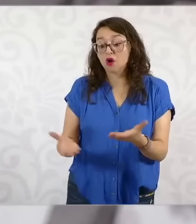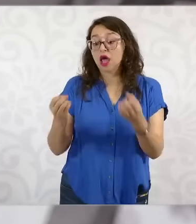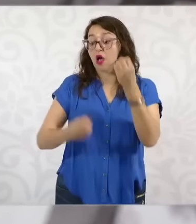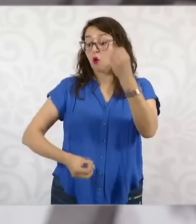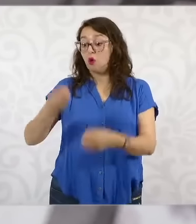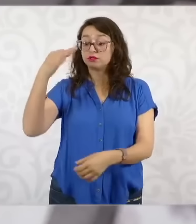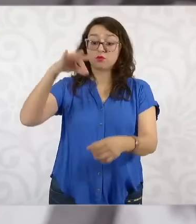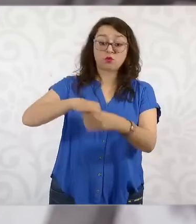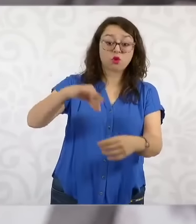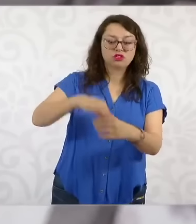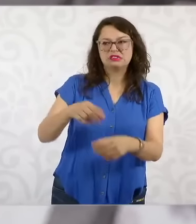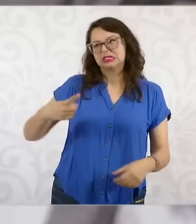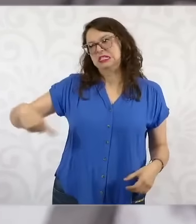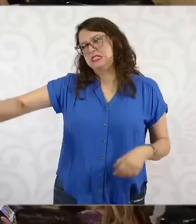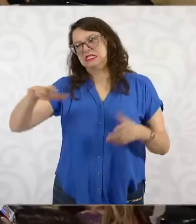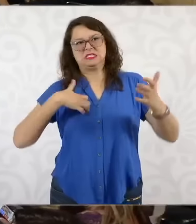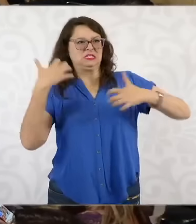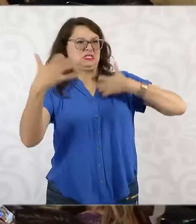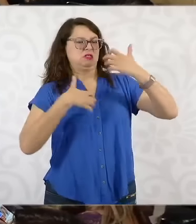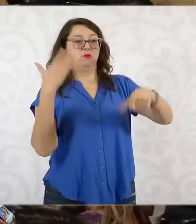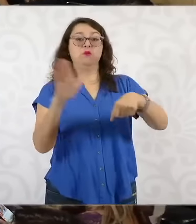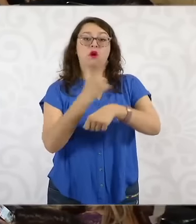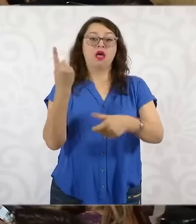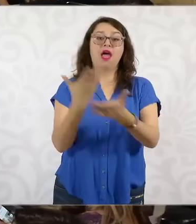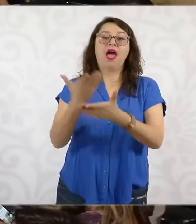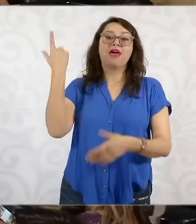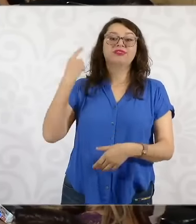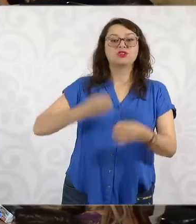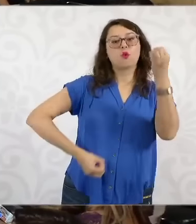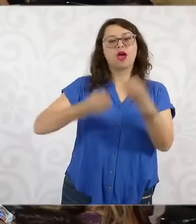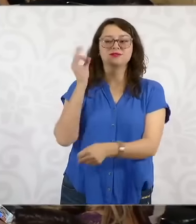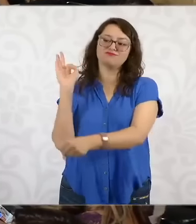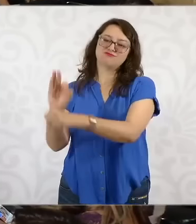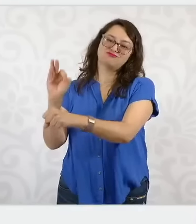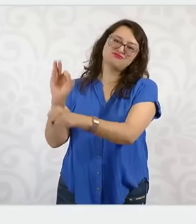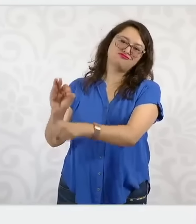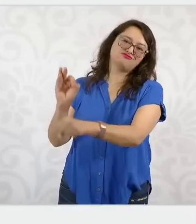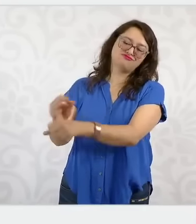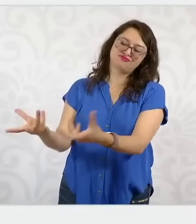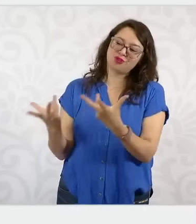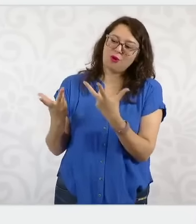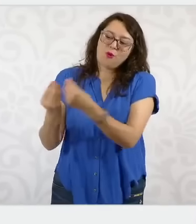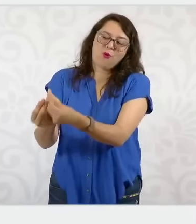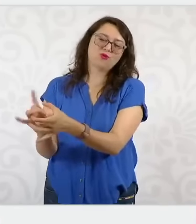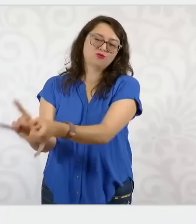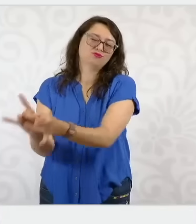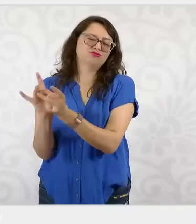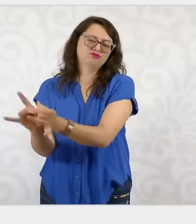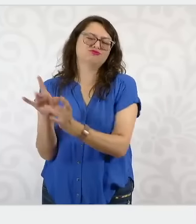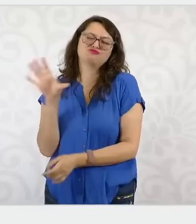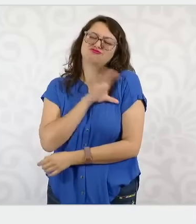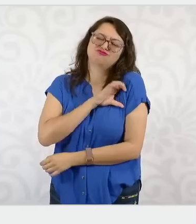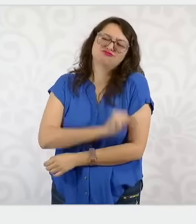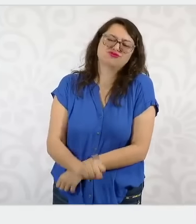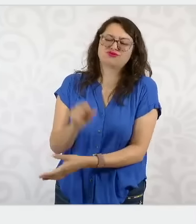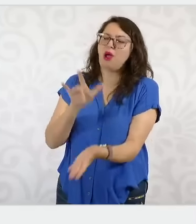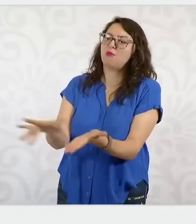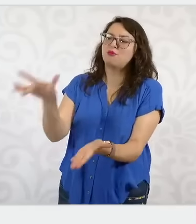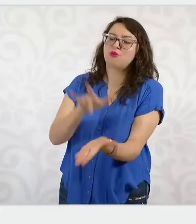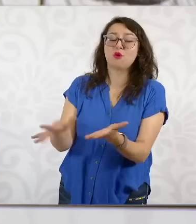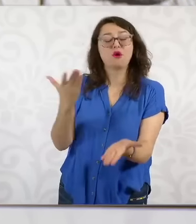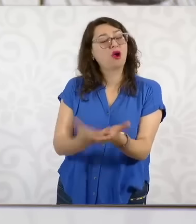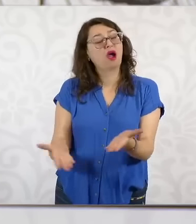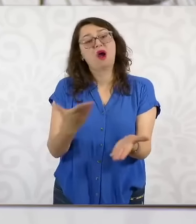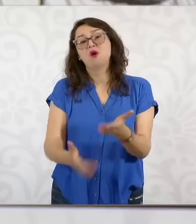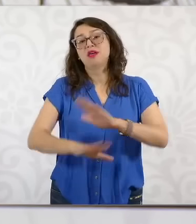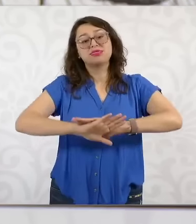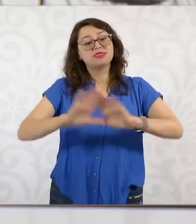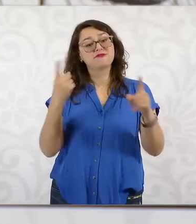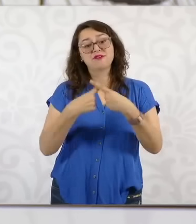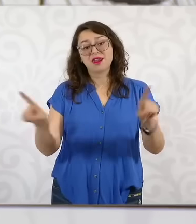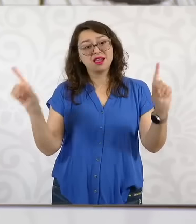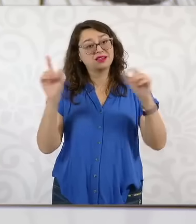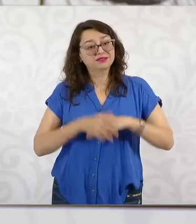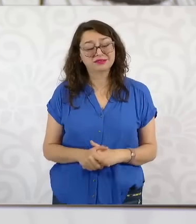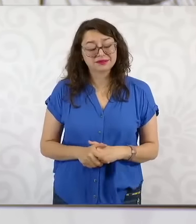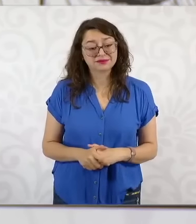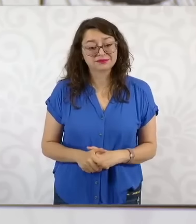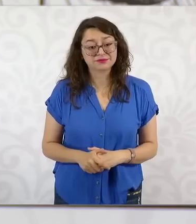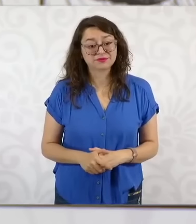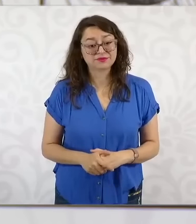pues porque antes tenían a sus jueces favoritos, algunos cuantos, que los apoyaban. Ahora ya no.